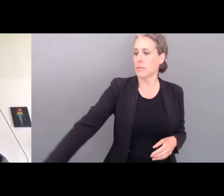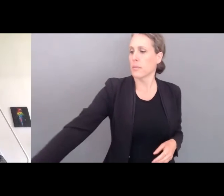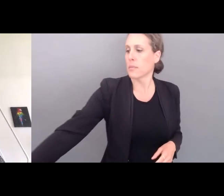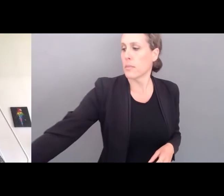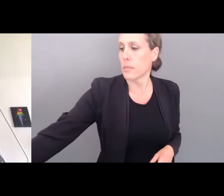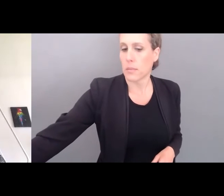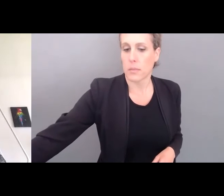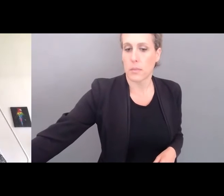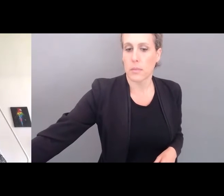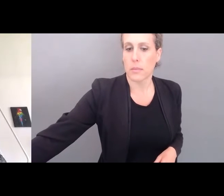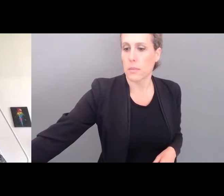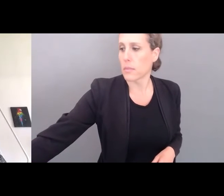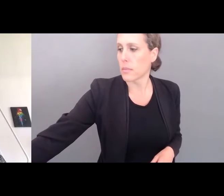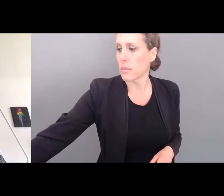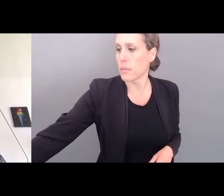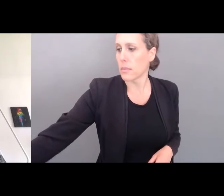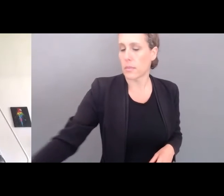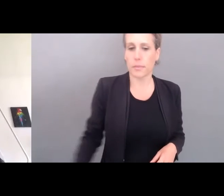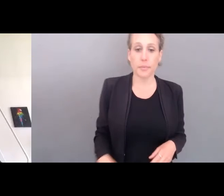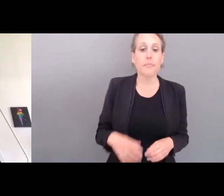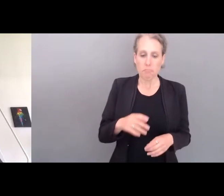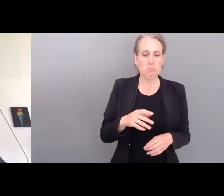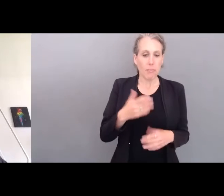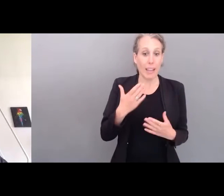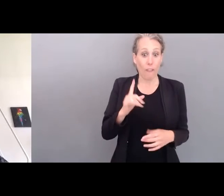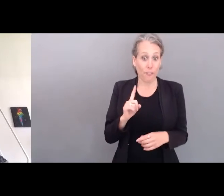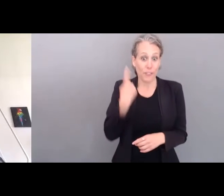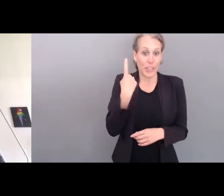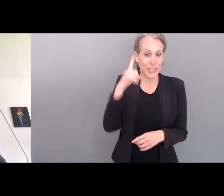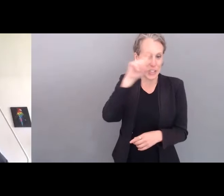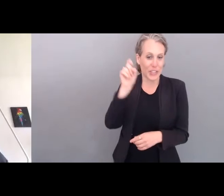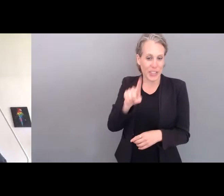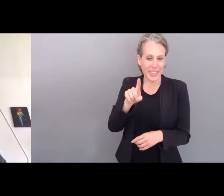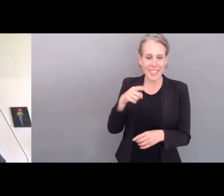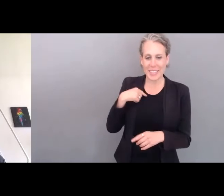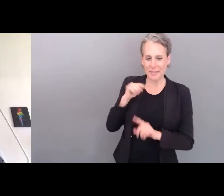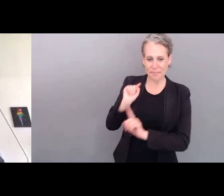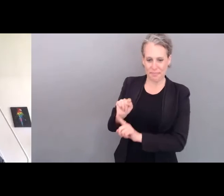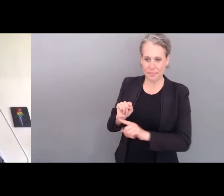Tenemos a alguien que quisiera que hable. ¿No veo ninguna mano?